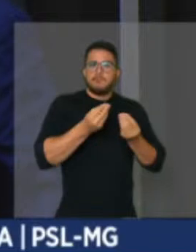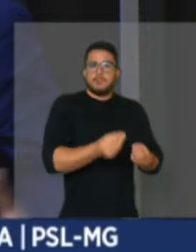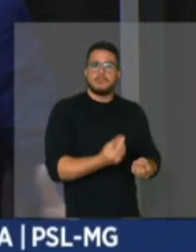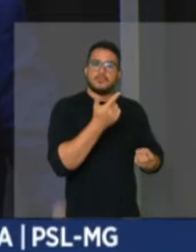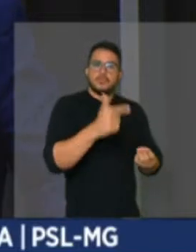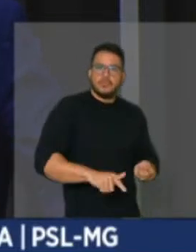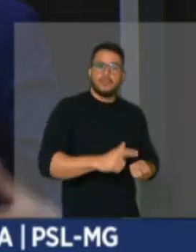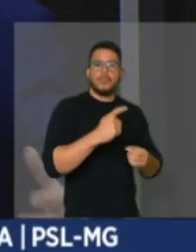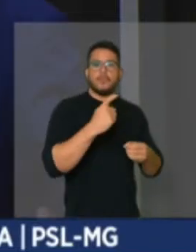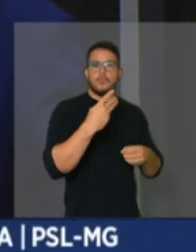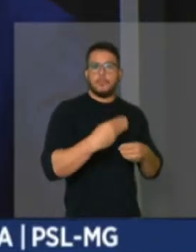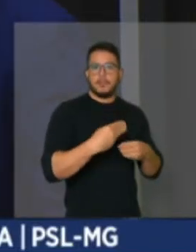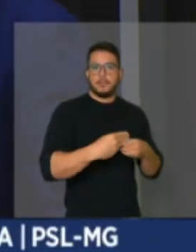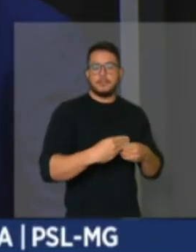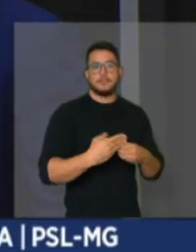VOTO, OU TER CADA VEZ MAIS É ... CORRUPÇÃO AUMENTA.